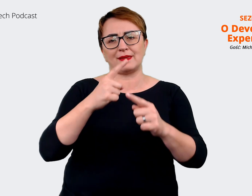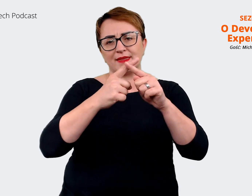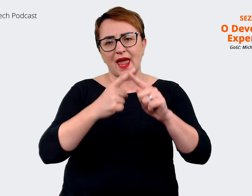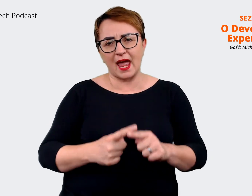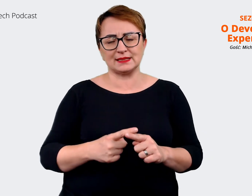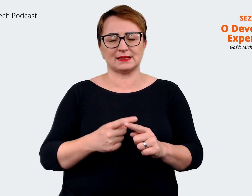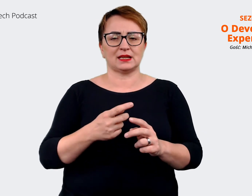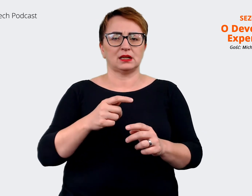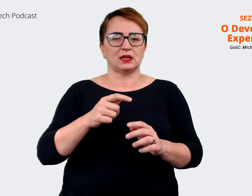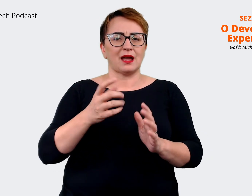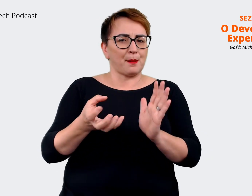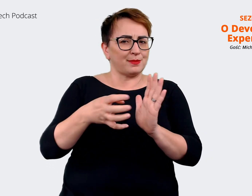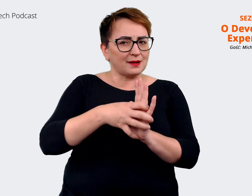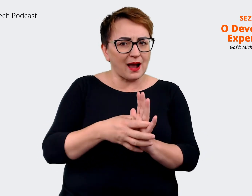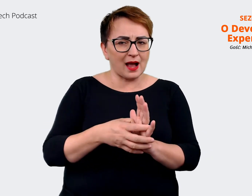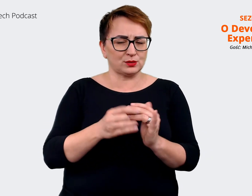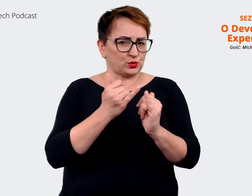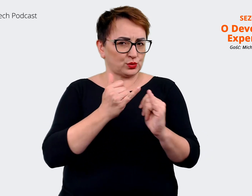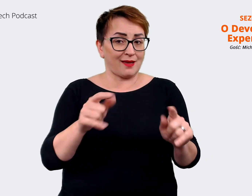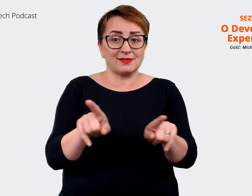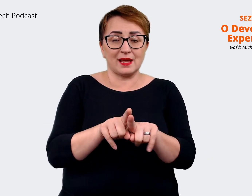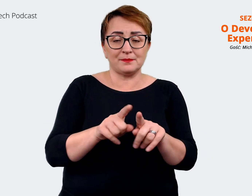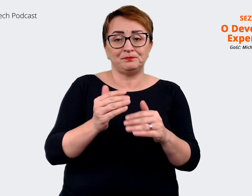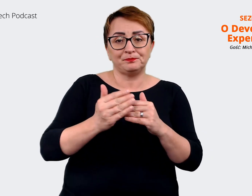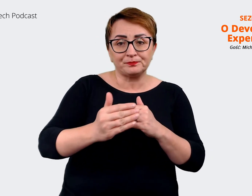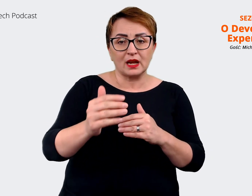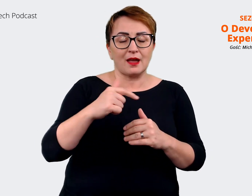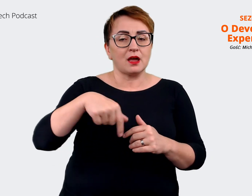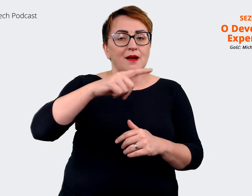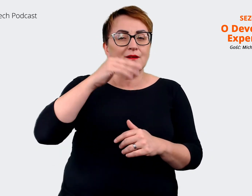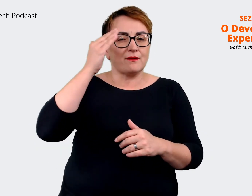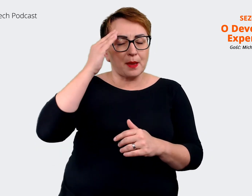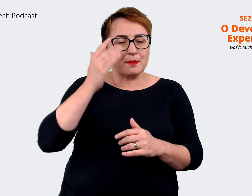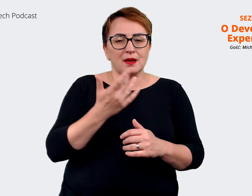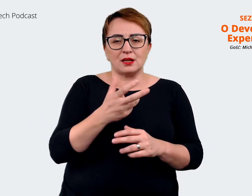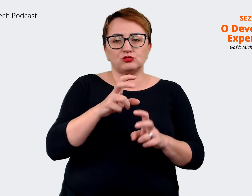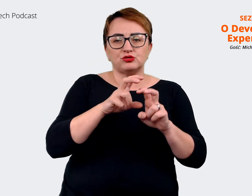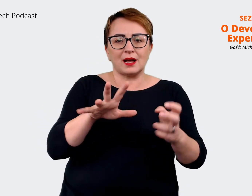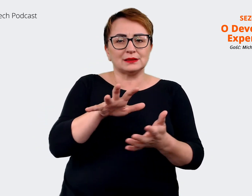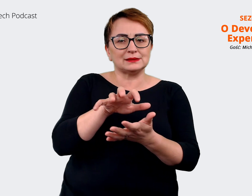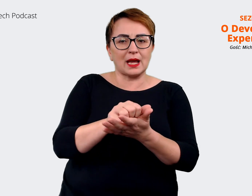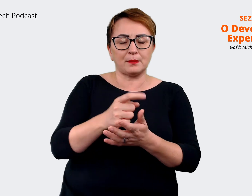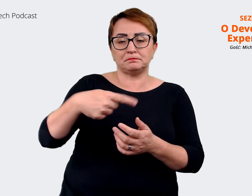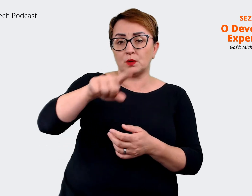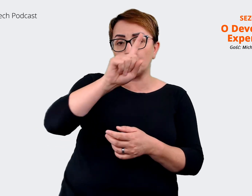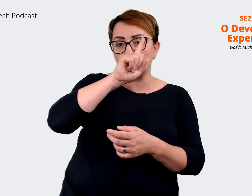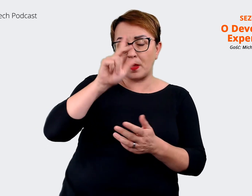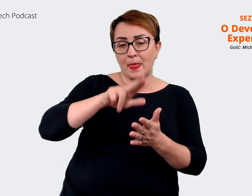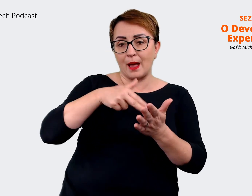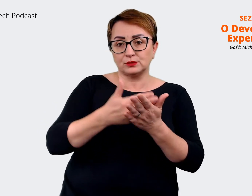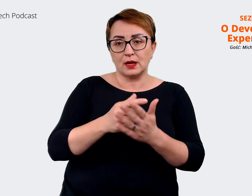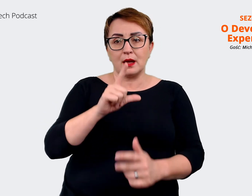Tak samo dalej wiemy ile czasu zajmują ludziom na przykład jakieś pipeline'y, czyli do zbudowania